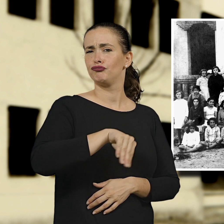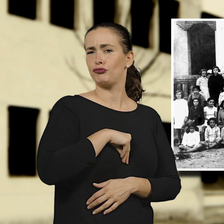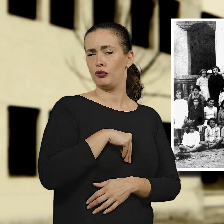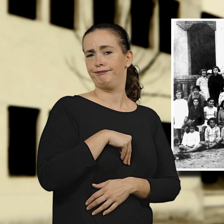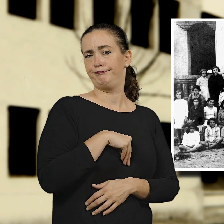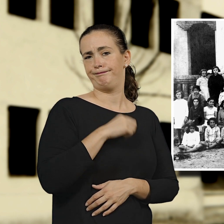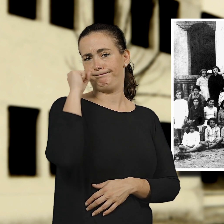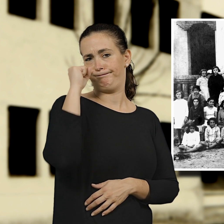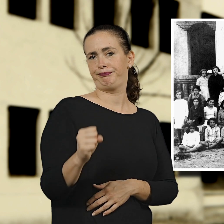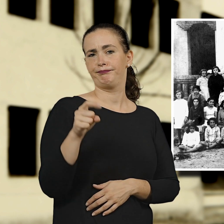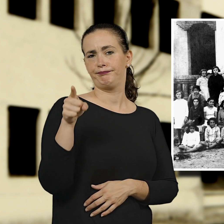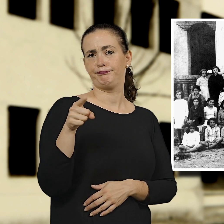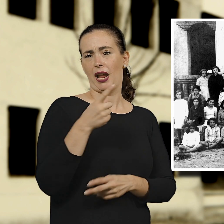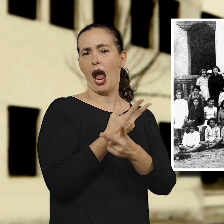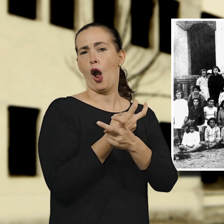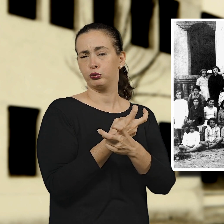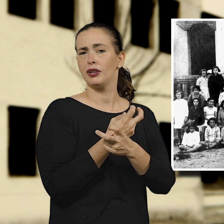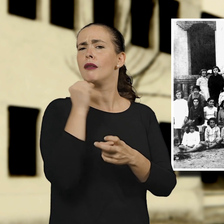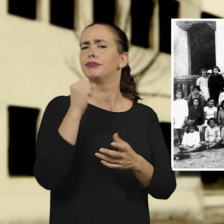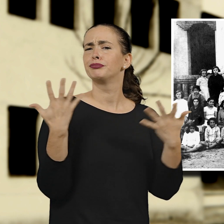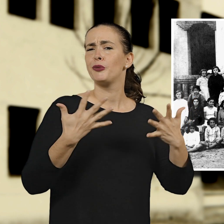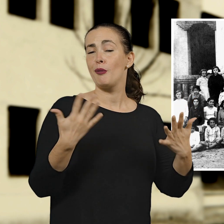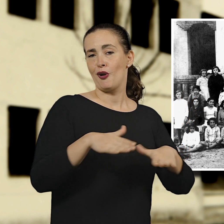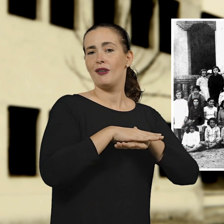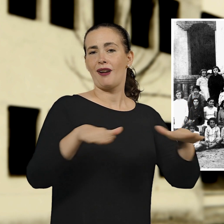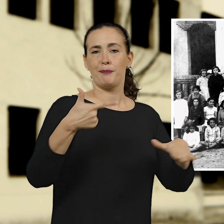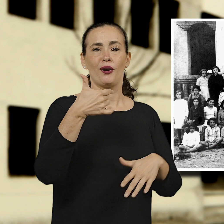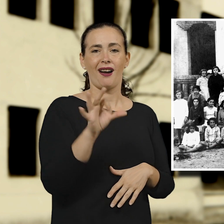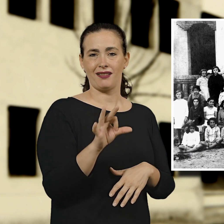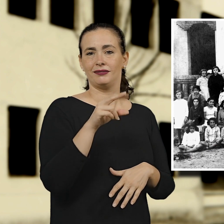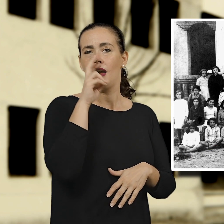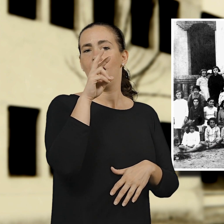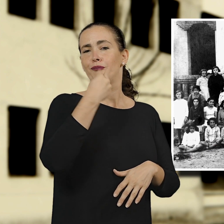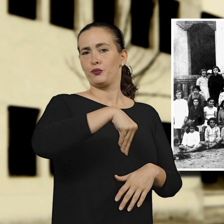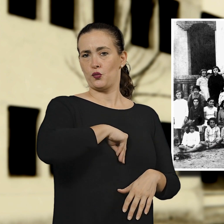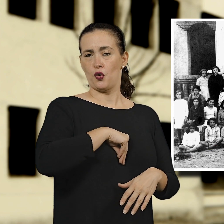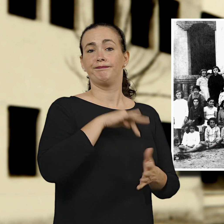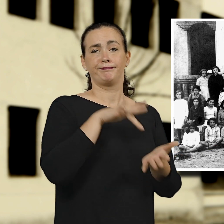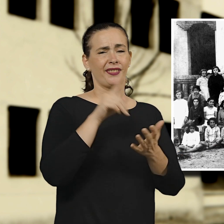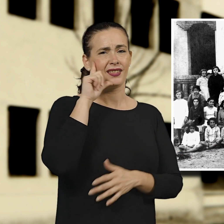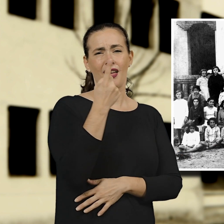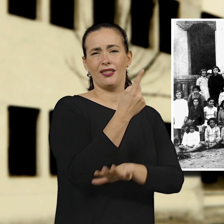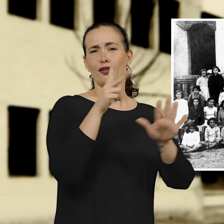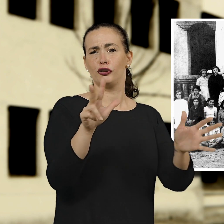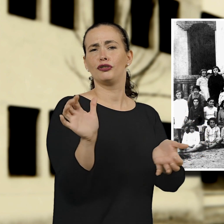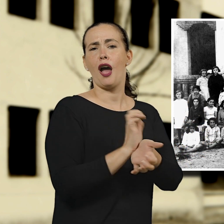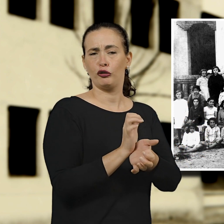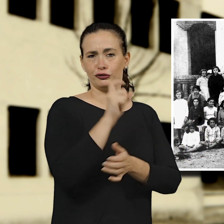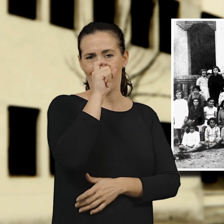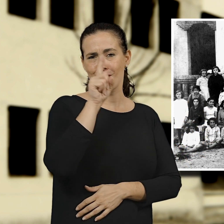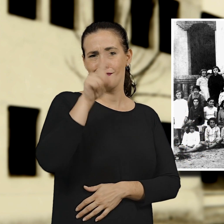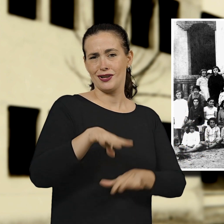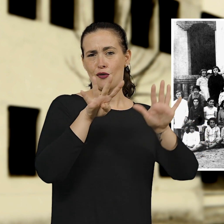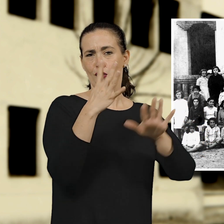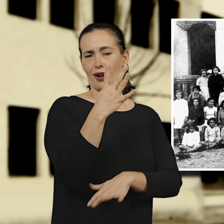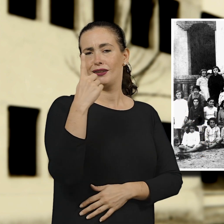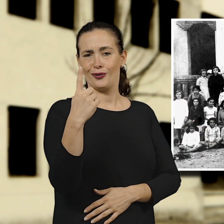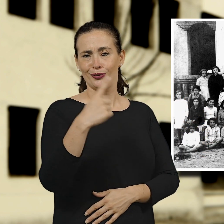assassinat a Mauthausen el 18 d’agost de 1941.